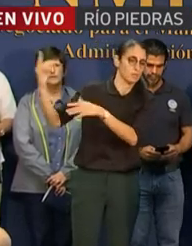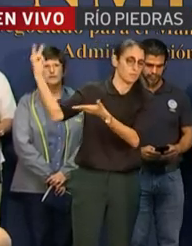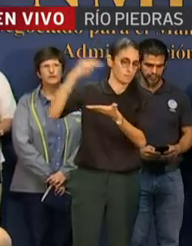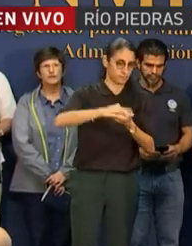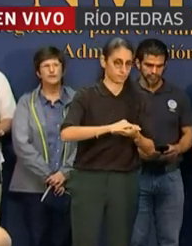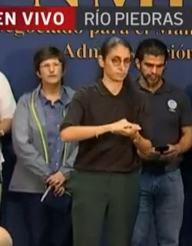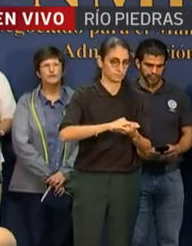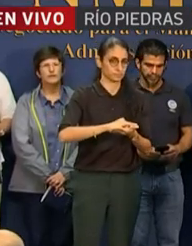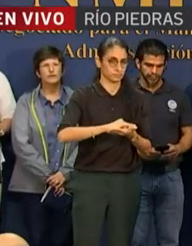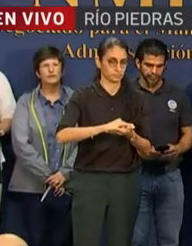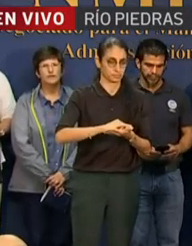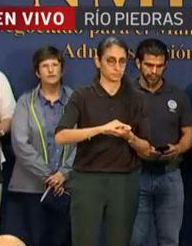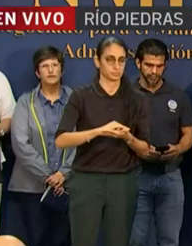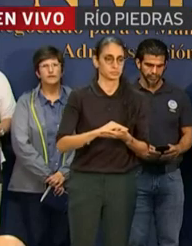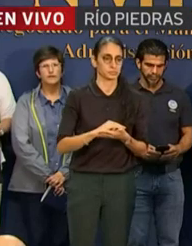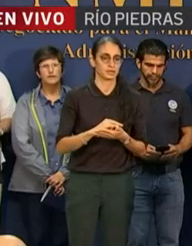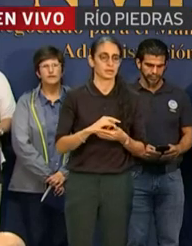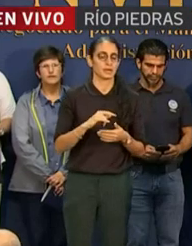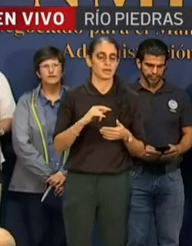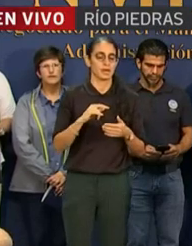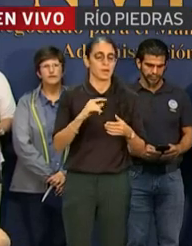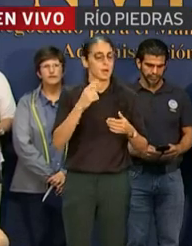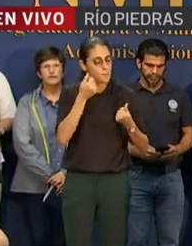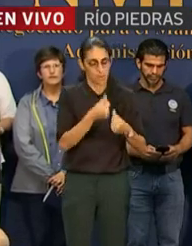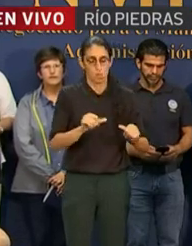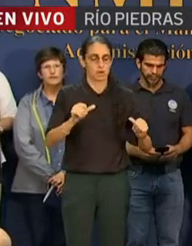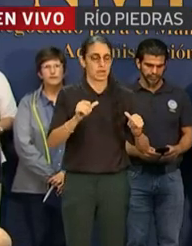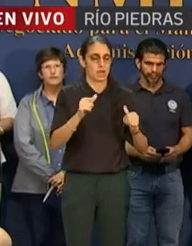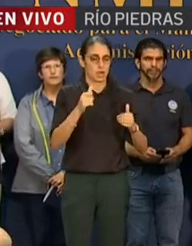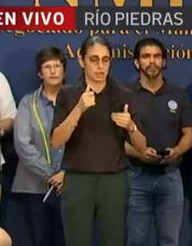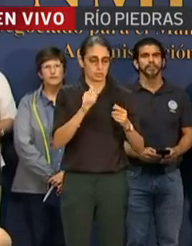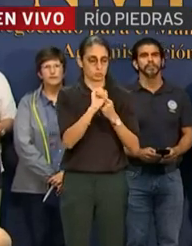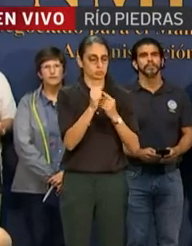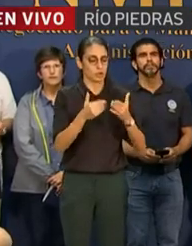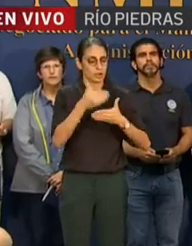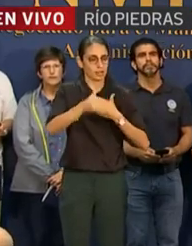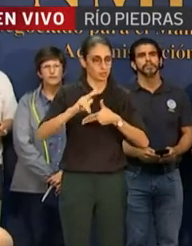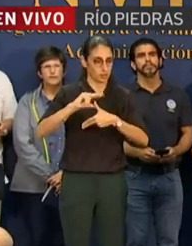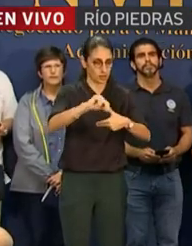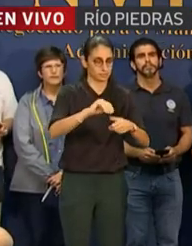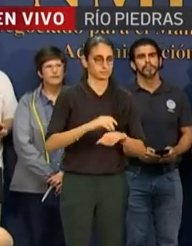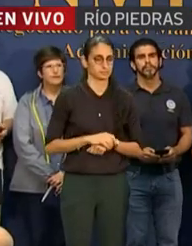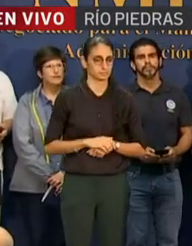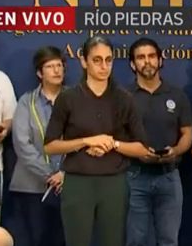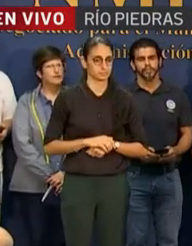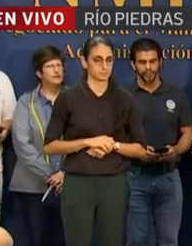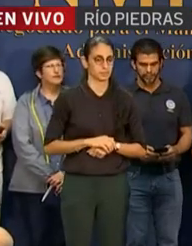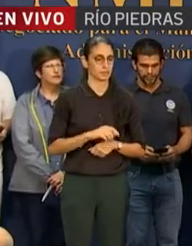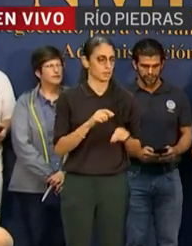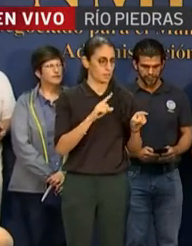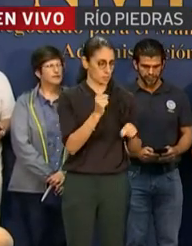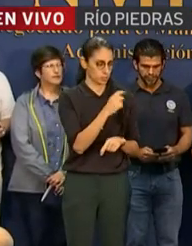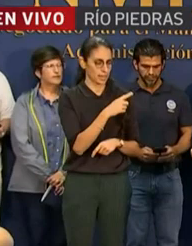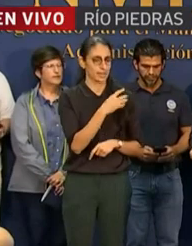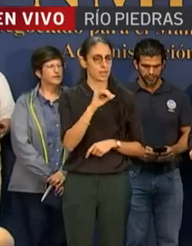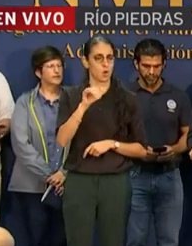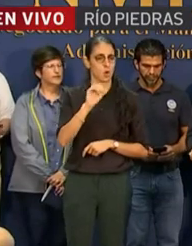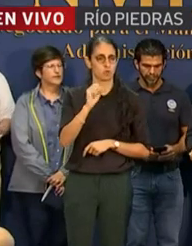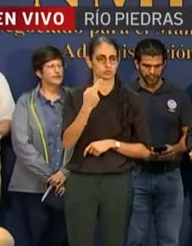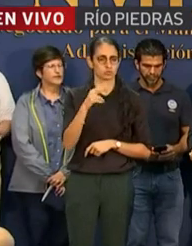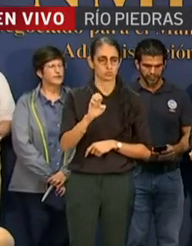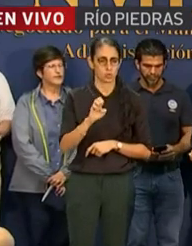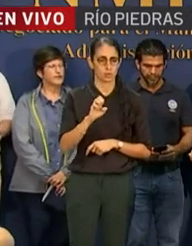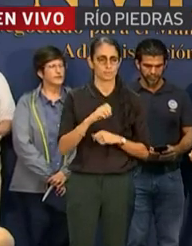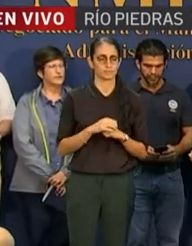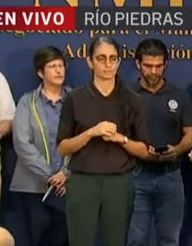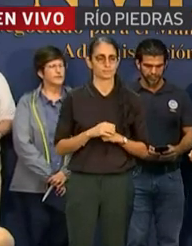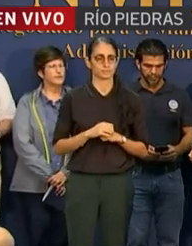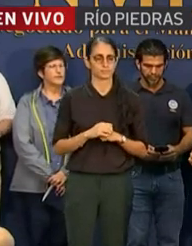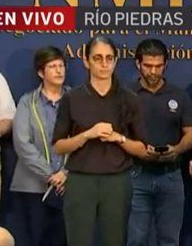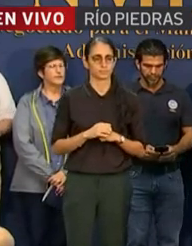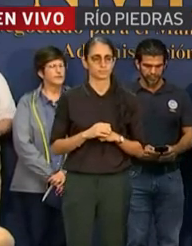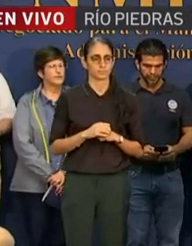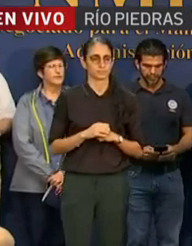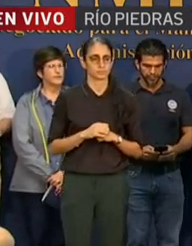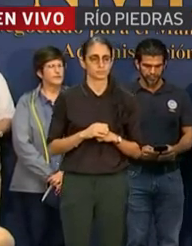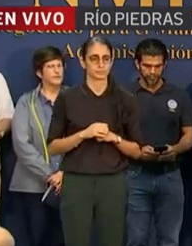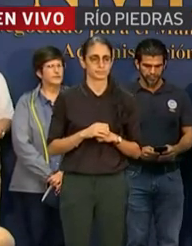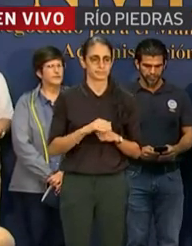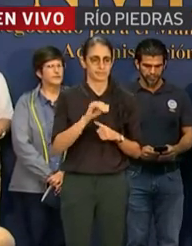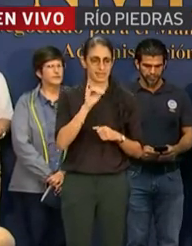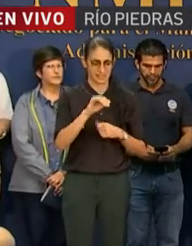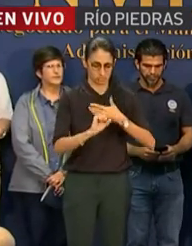AVISADAS PERO DE SER NECESARIO